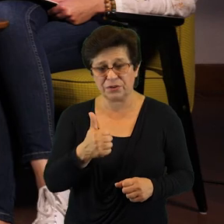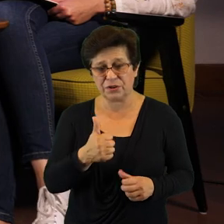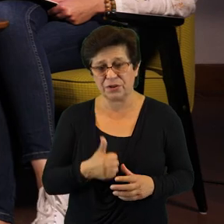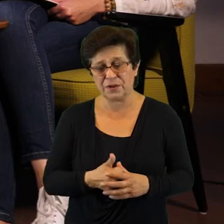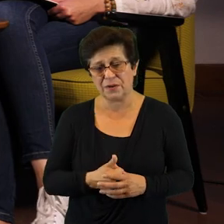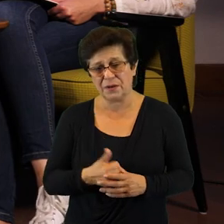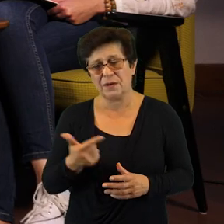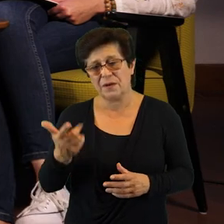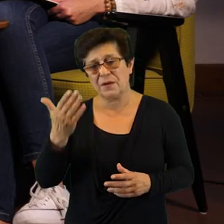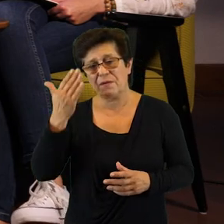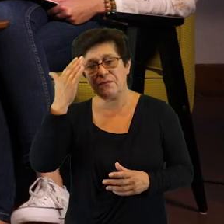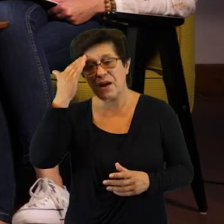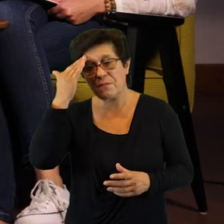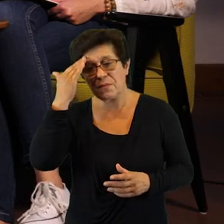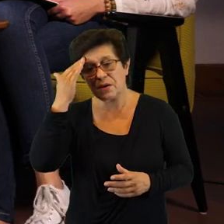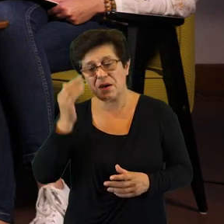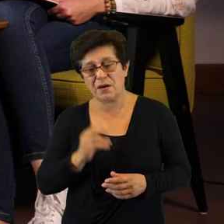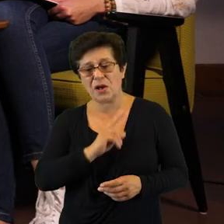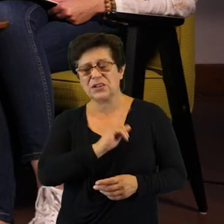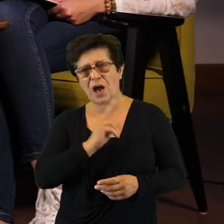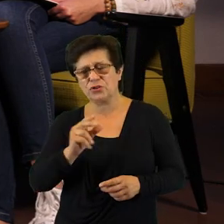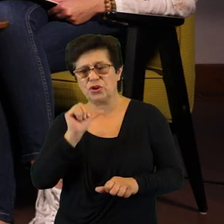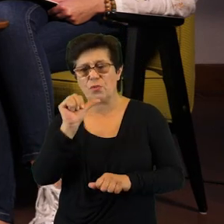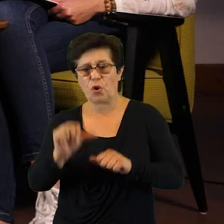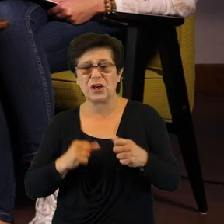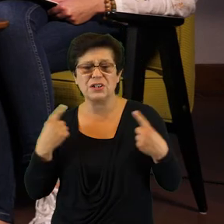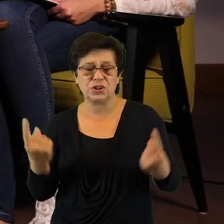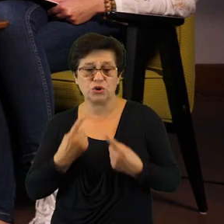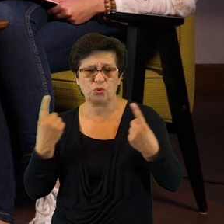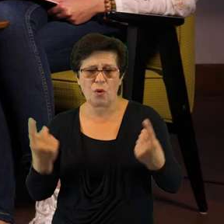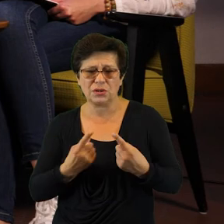Jak wiemy, z każdym rokiem sytuacja właściwie się pogarsza.